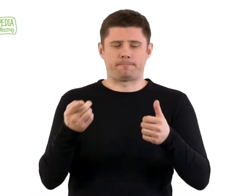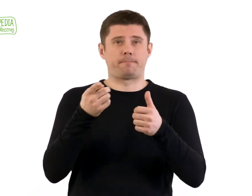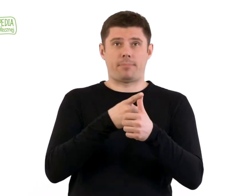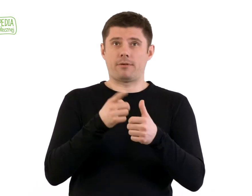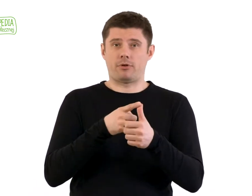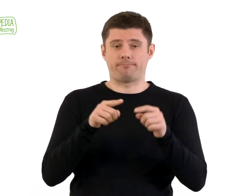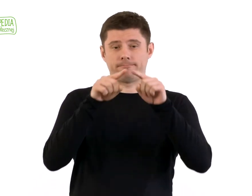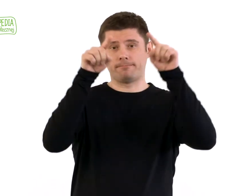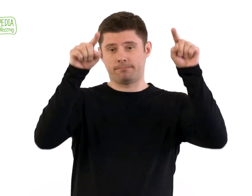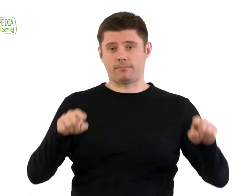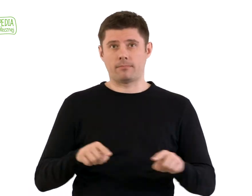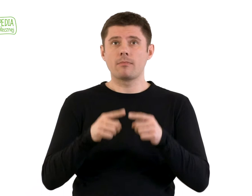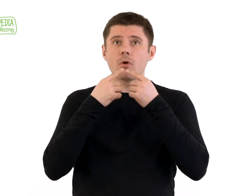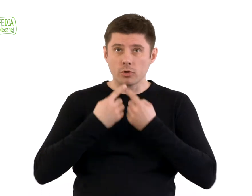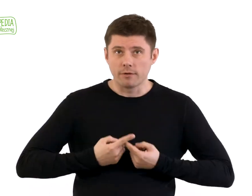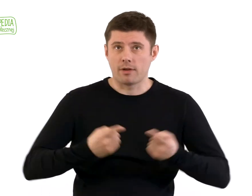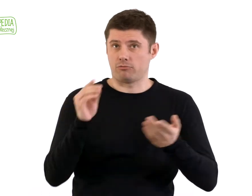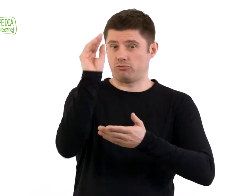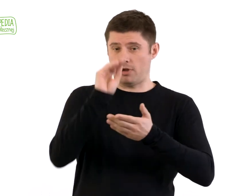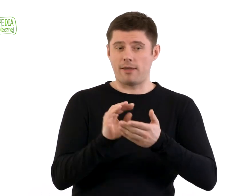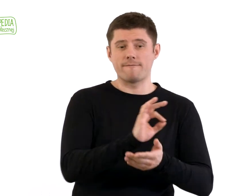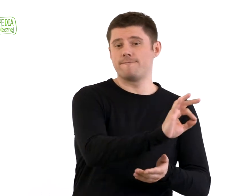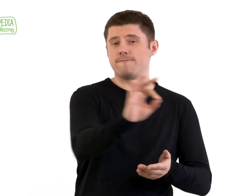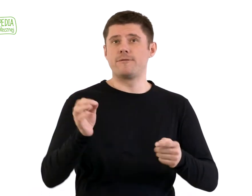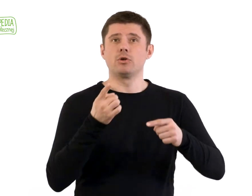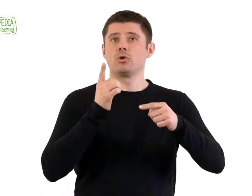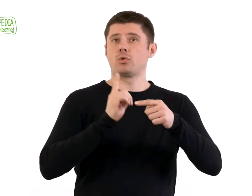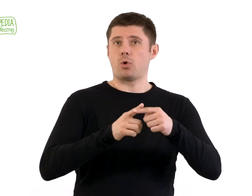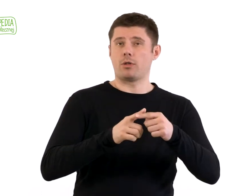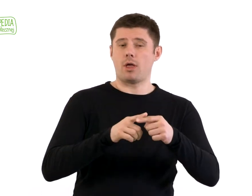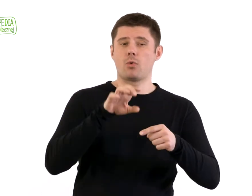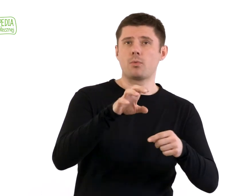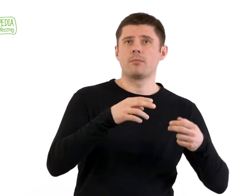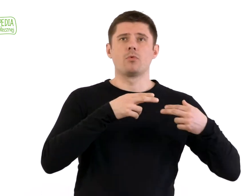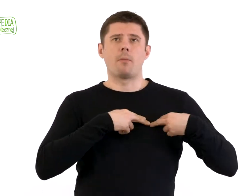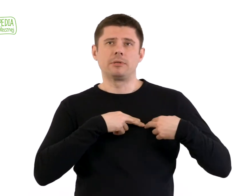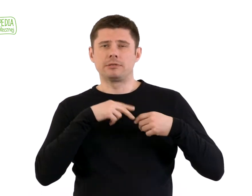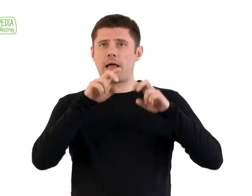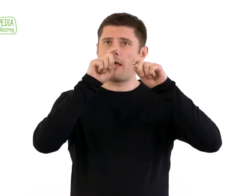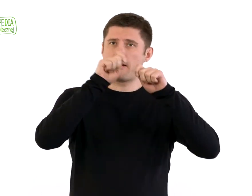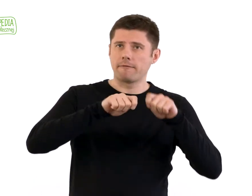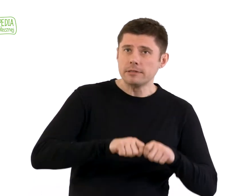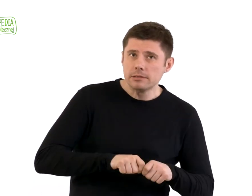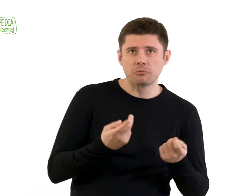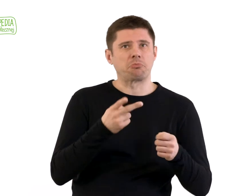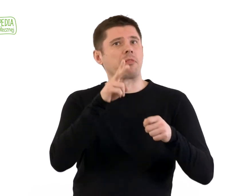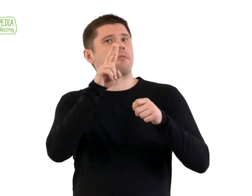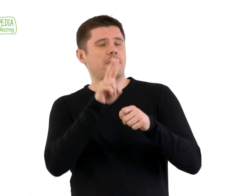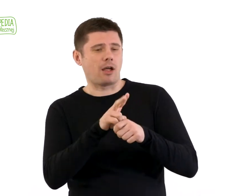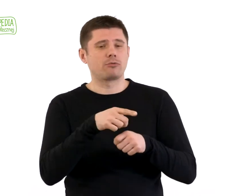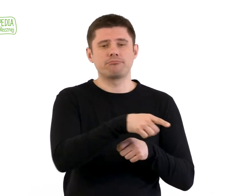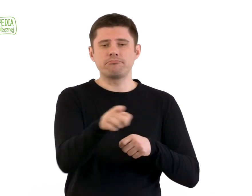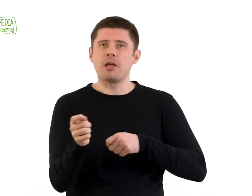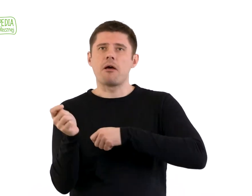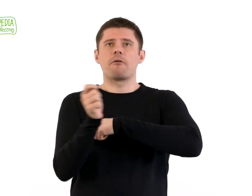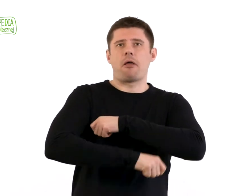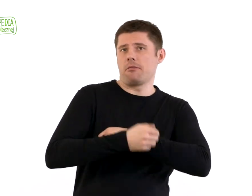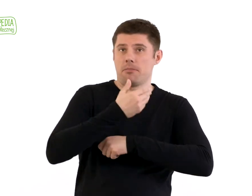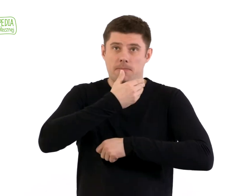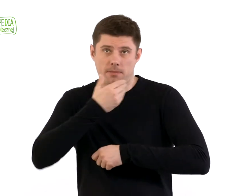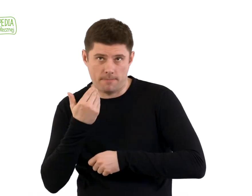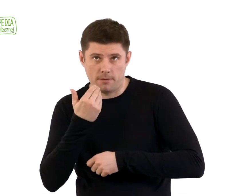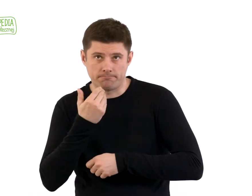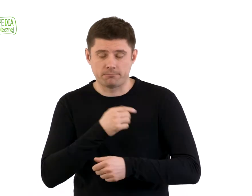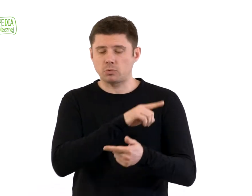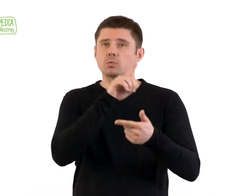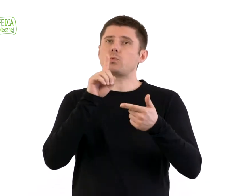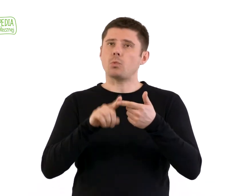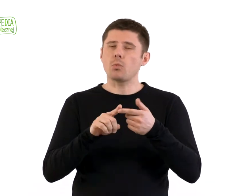1. oświadczenie członków organu kontroli o niekaralności